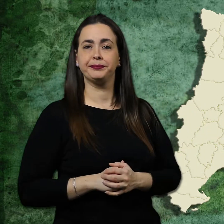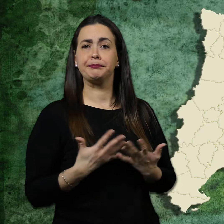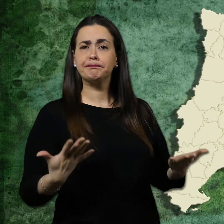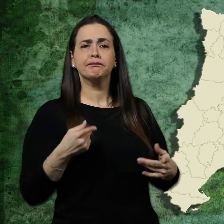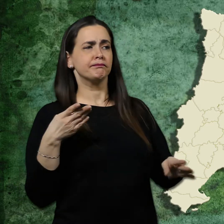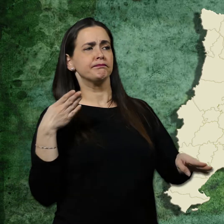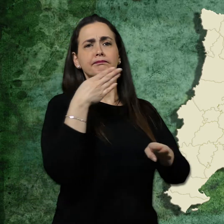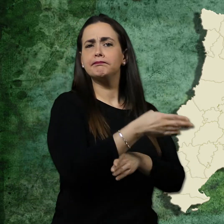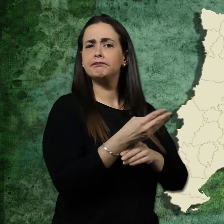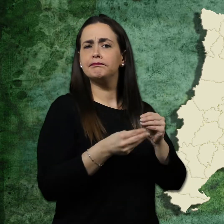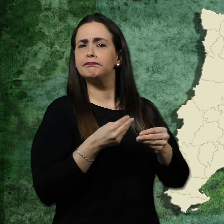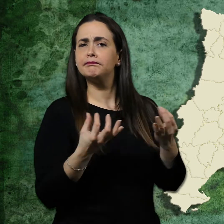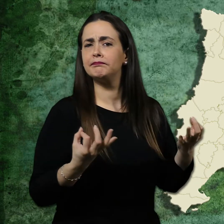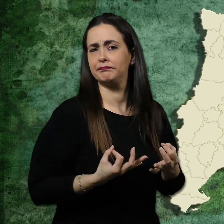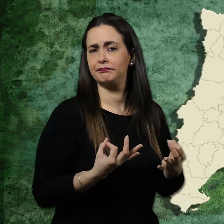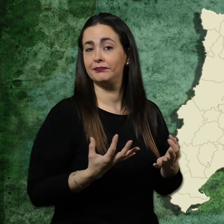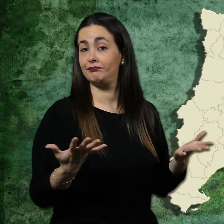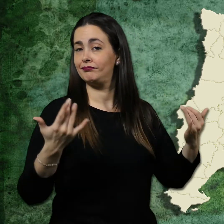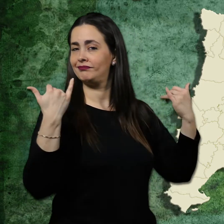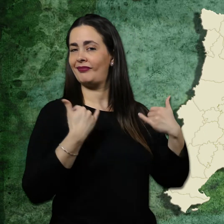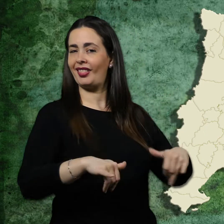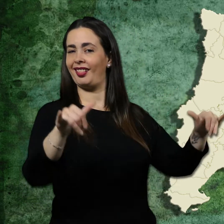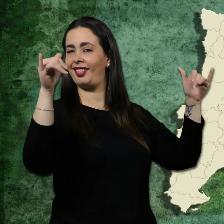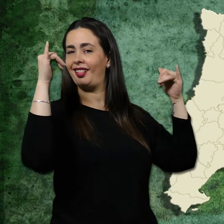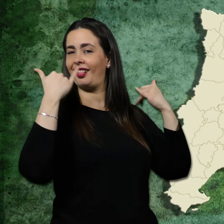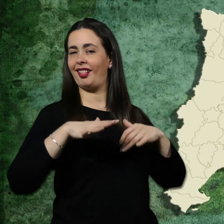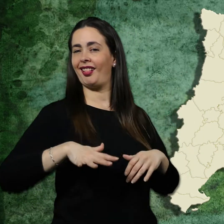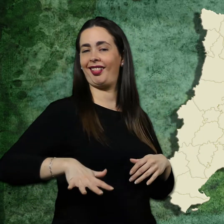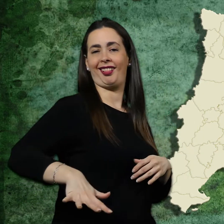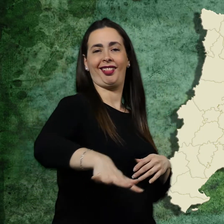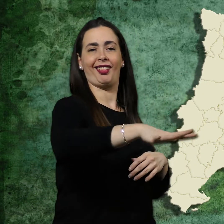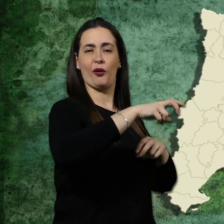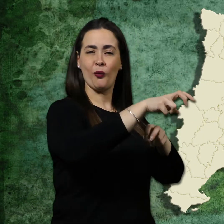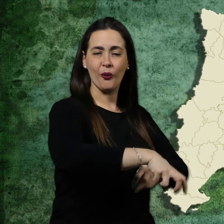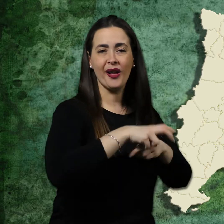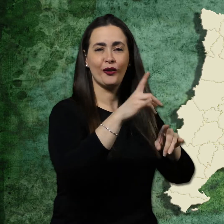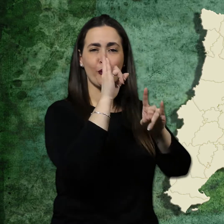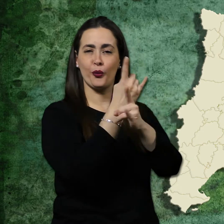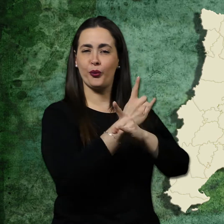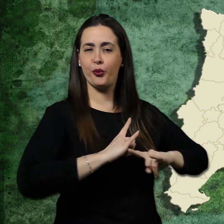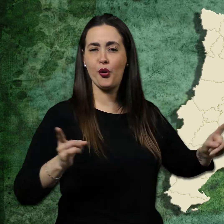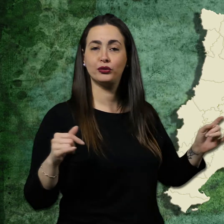Imprescindibles: La privilegiada situació geogràfica de Salt, a tocar de les Hortes i de les Deveses de Salt,